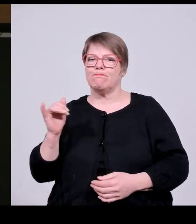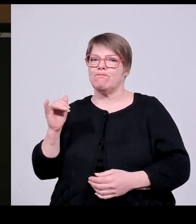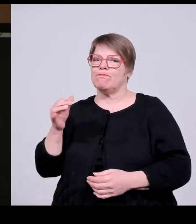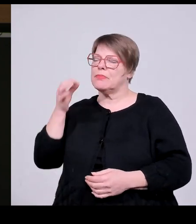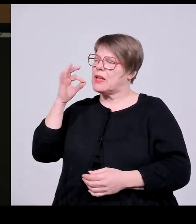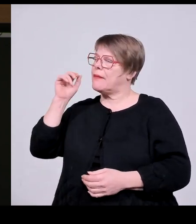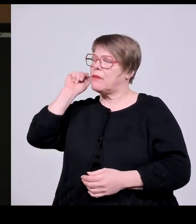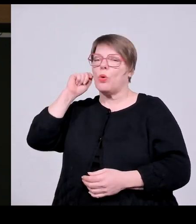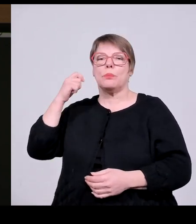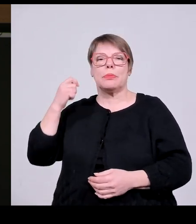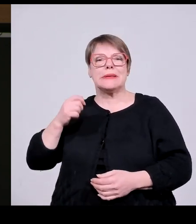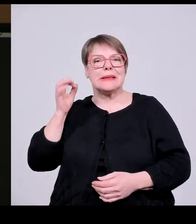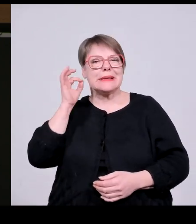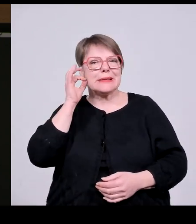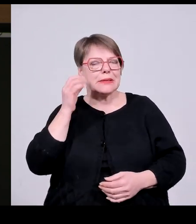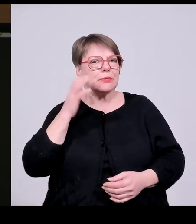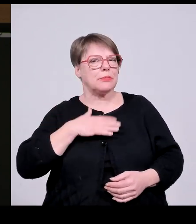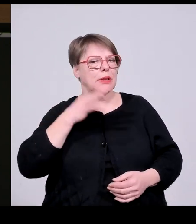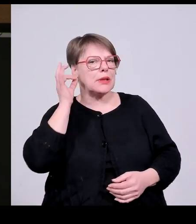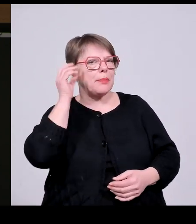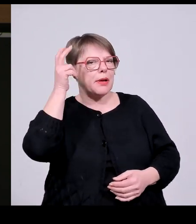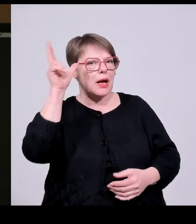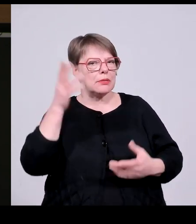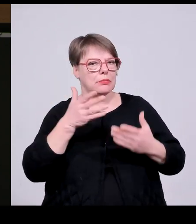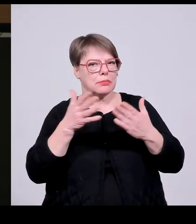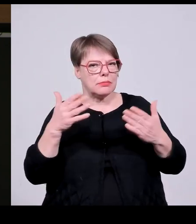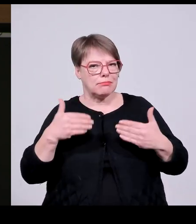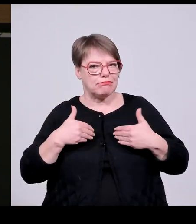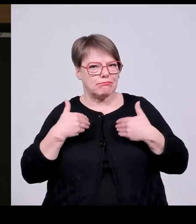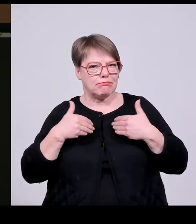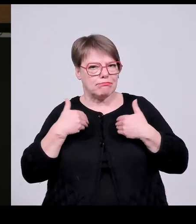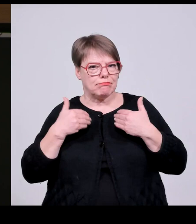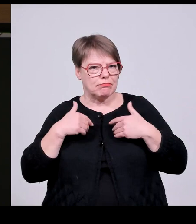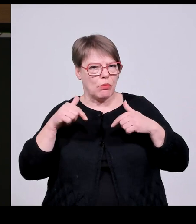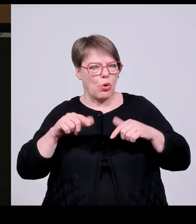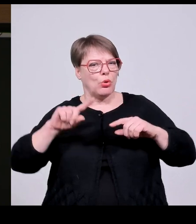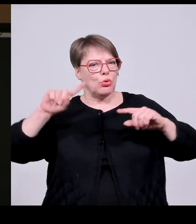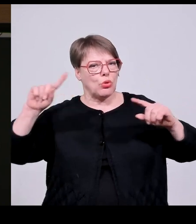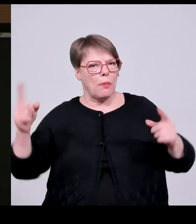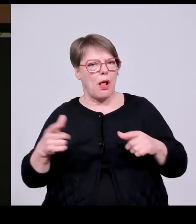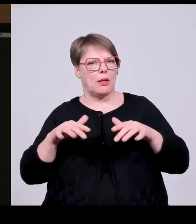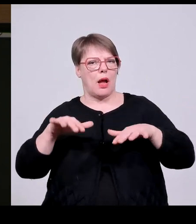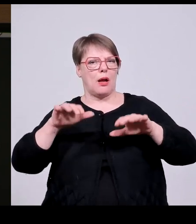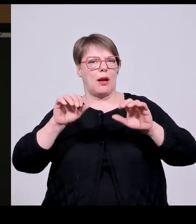Gesetzesänderung zu diskutieren, die ein ganz wichtiges Thema, sozialdemokratischer Wohnungspolitik, betrifft.